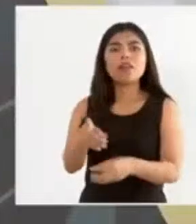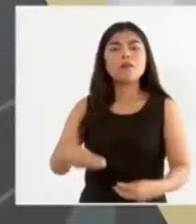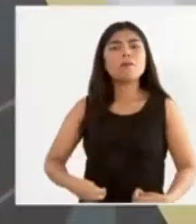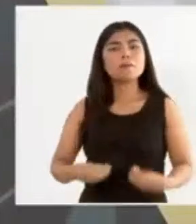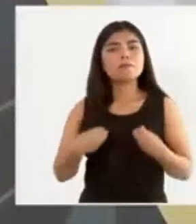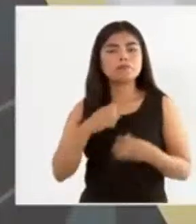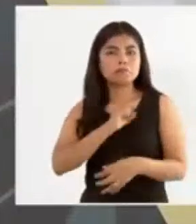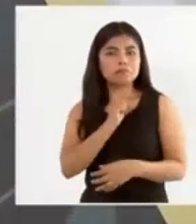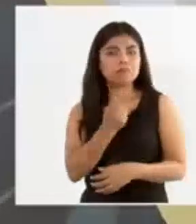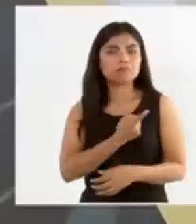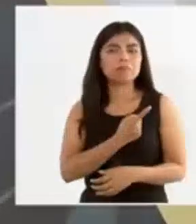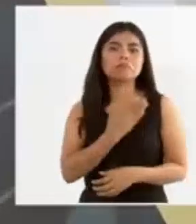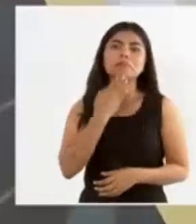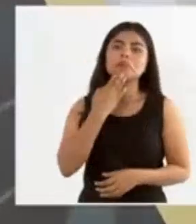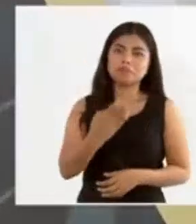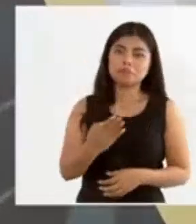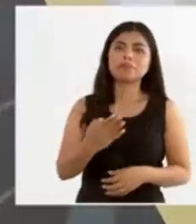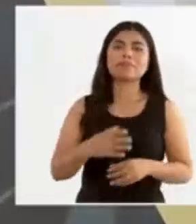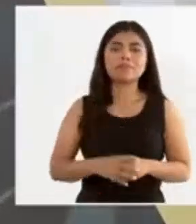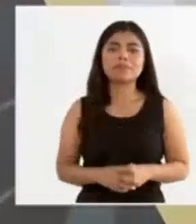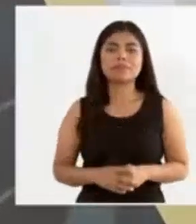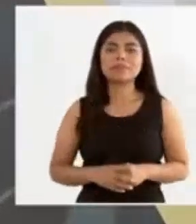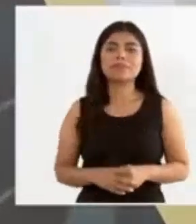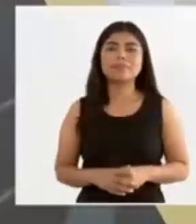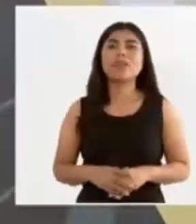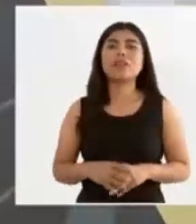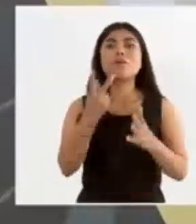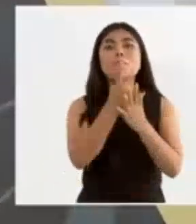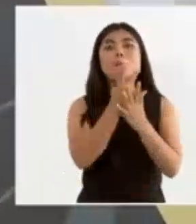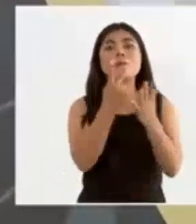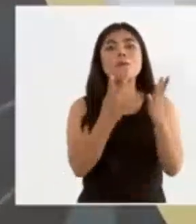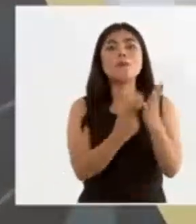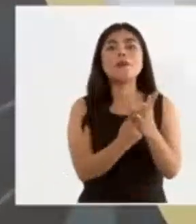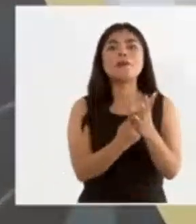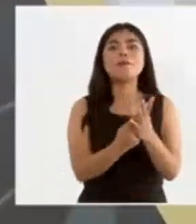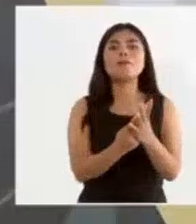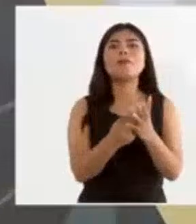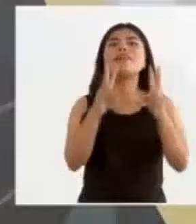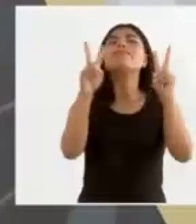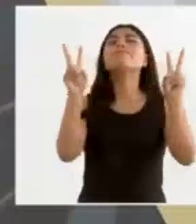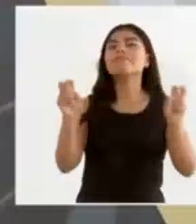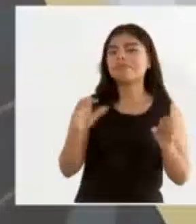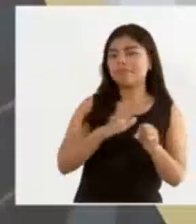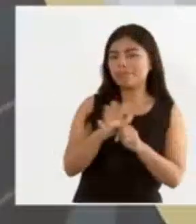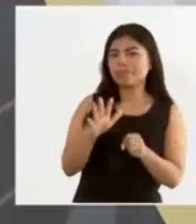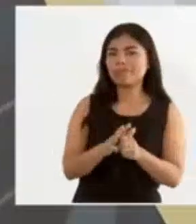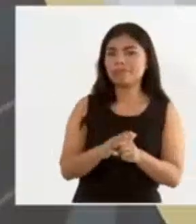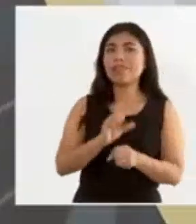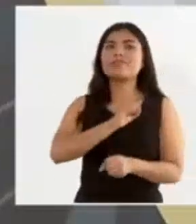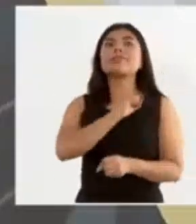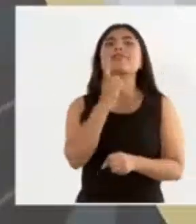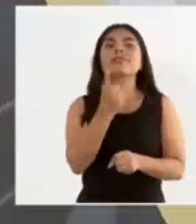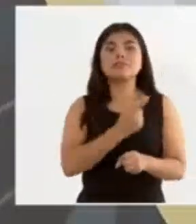Por eso se llama salud, casa por casa y llevan su gorrita del bienestar. Porque lo que queremos